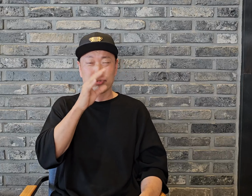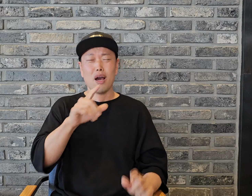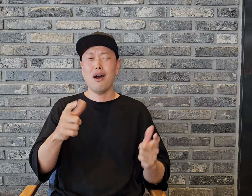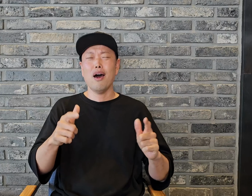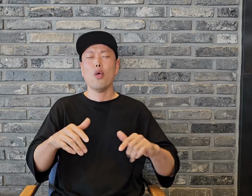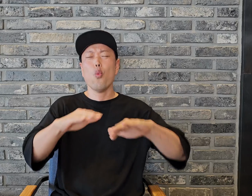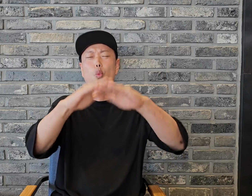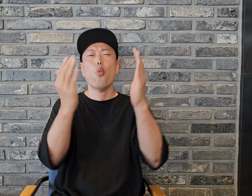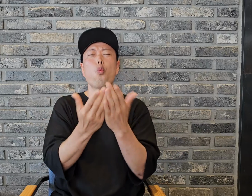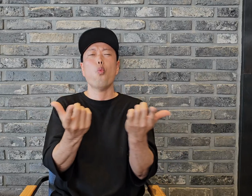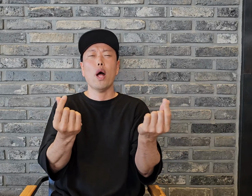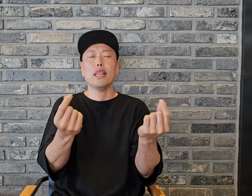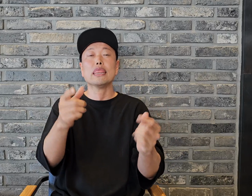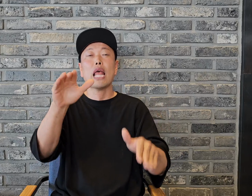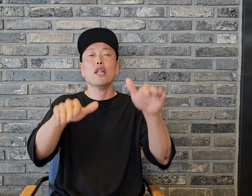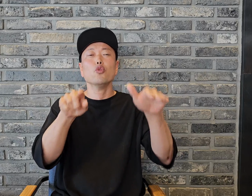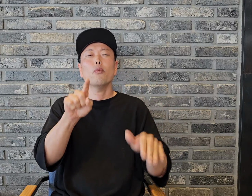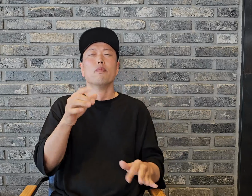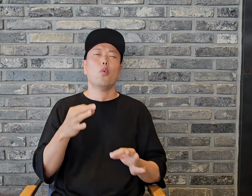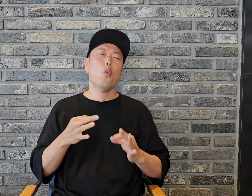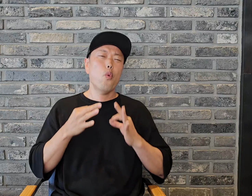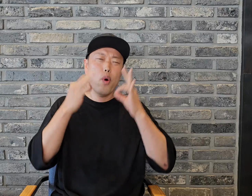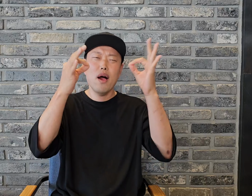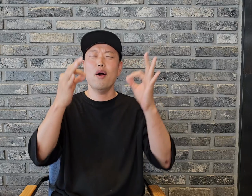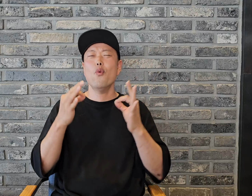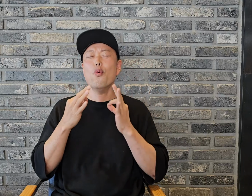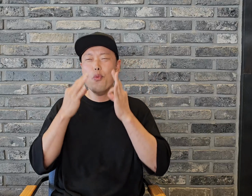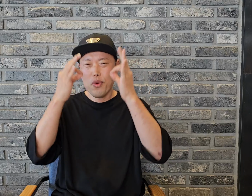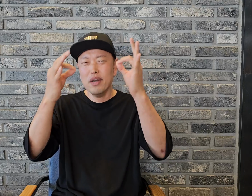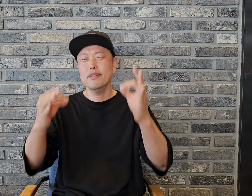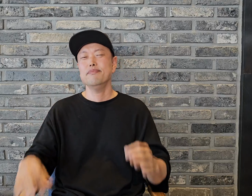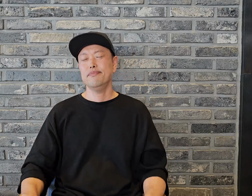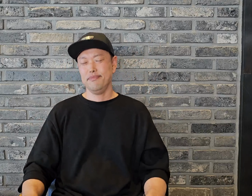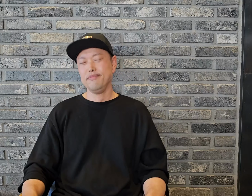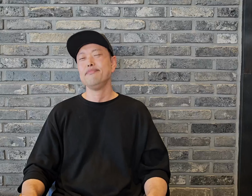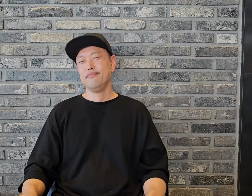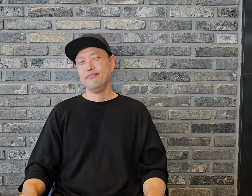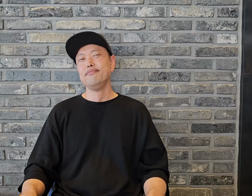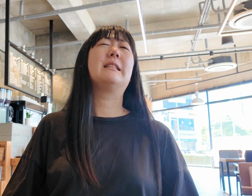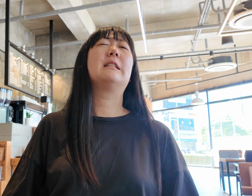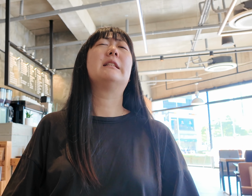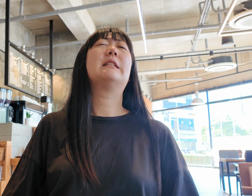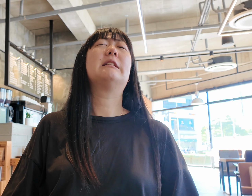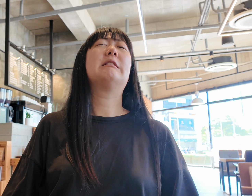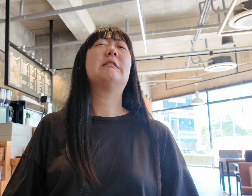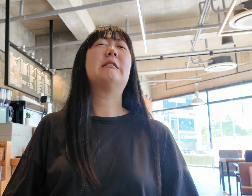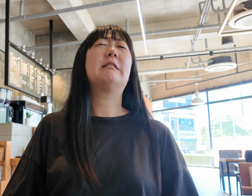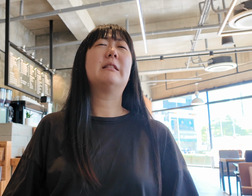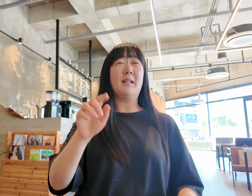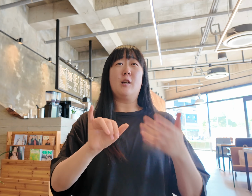Puedes hacer todo sin hacerlo, pero creo que la diferencia es si te esfuerzas o no. ah, claro.